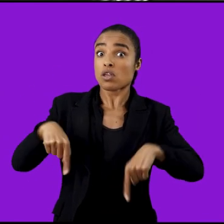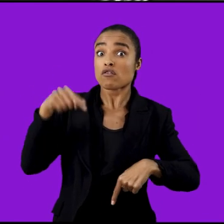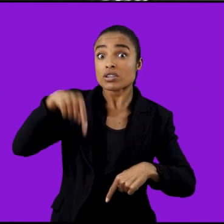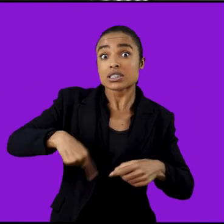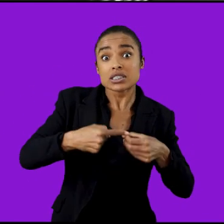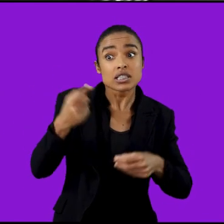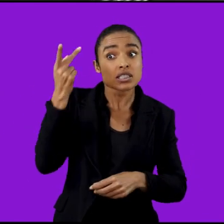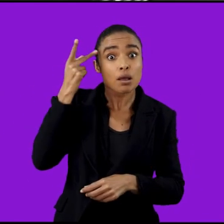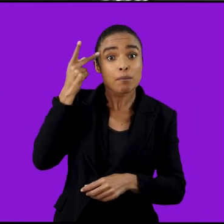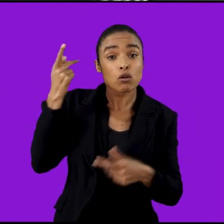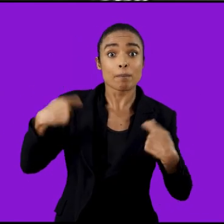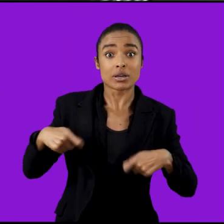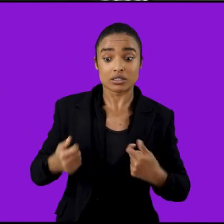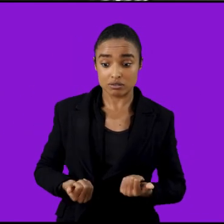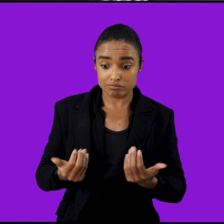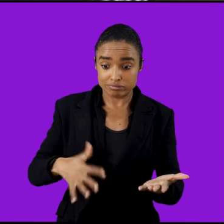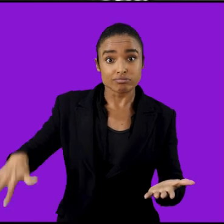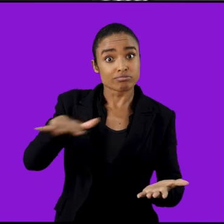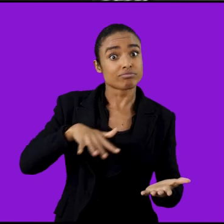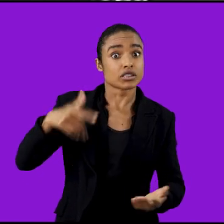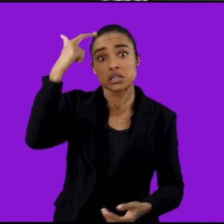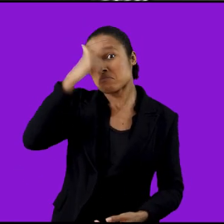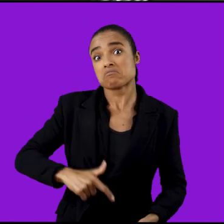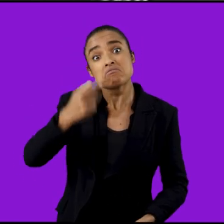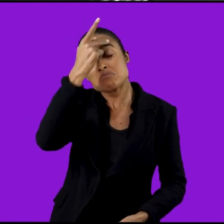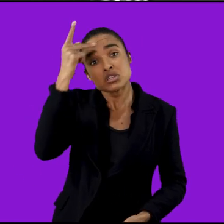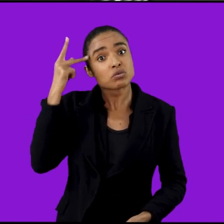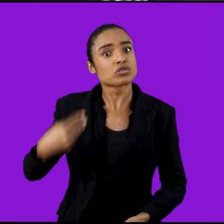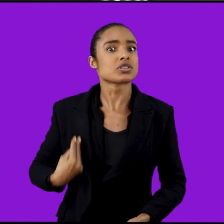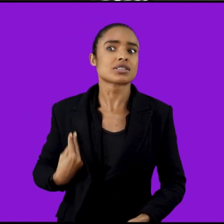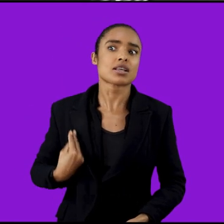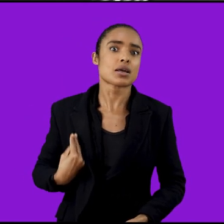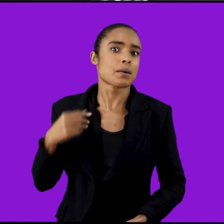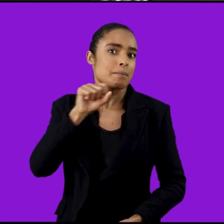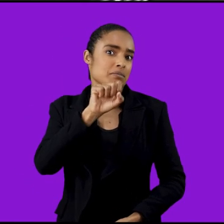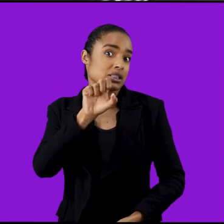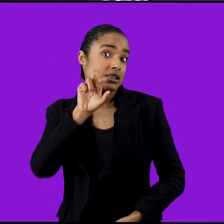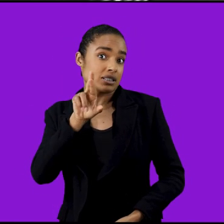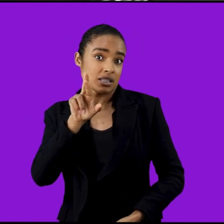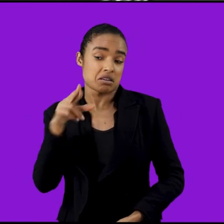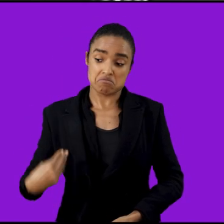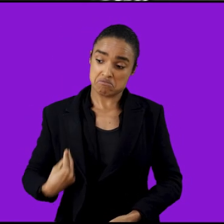uma cidade como São Paulo agora, é ser pras pessoas. E acho que o “Ser pra pessoas de